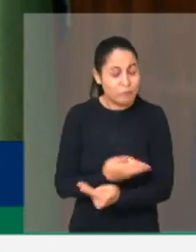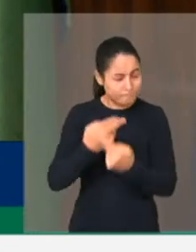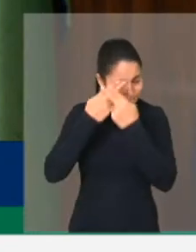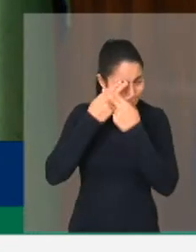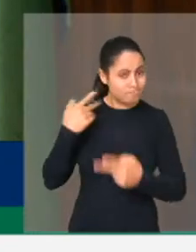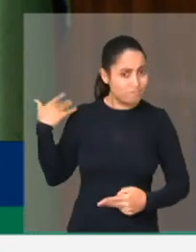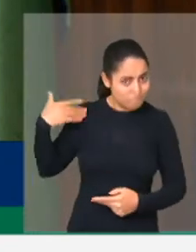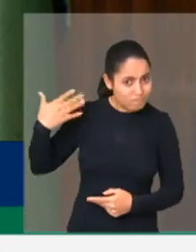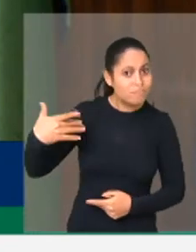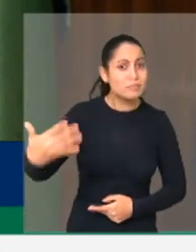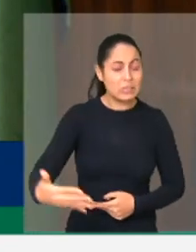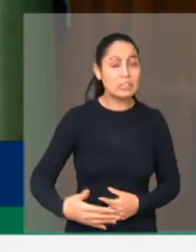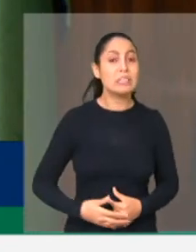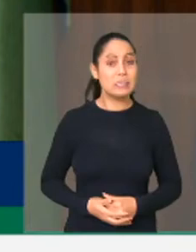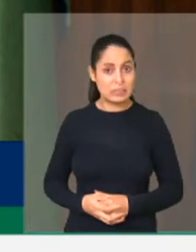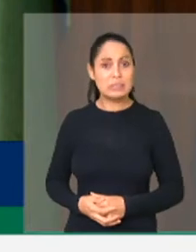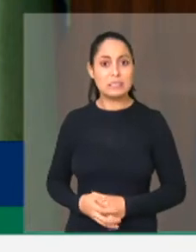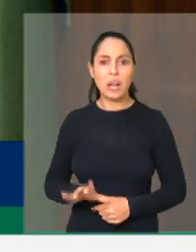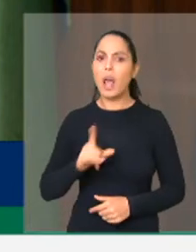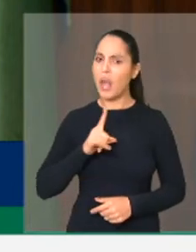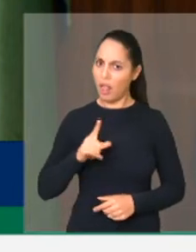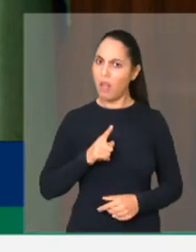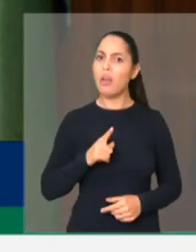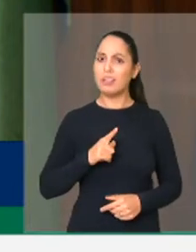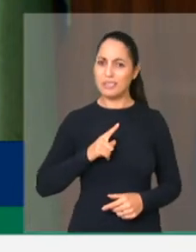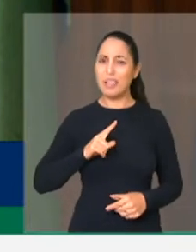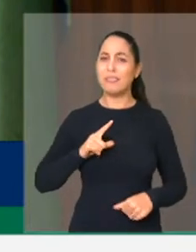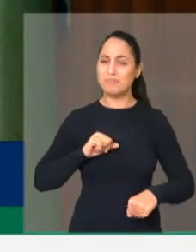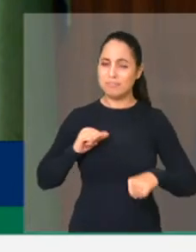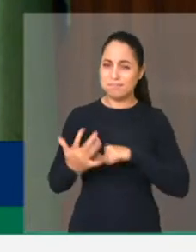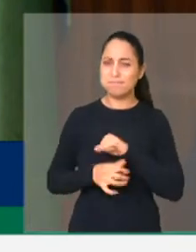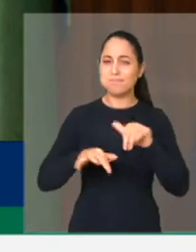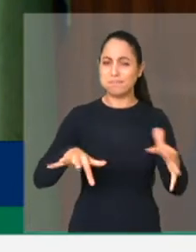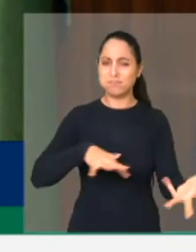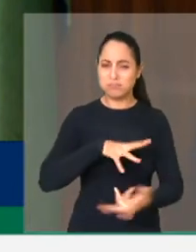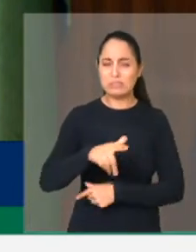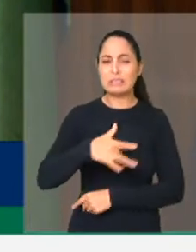CORPO A CRISE CHEGA COM MAIS FORÇA. QUEM É SENHORES E SENHORAS QUE SE VACINA MENOS?